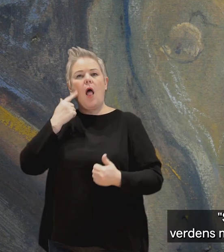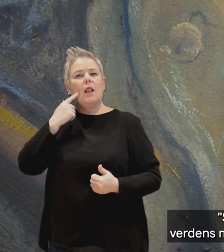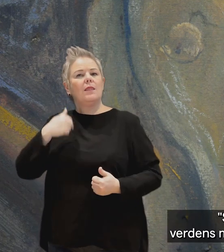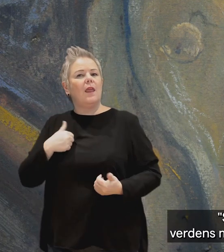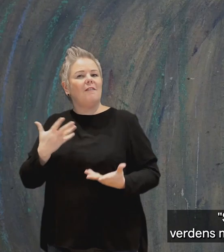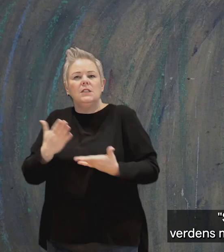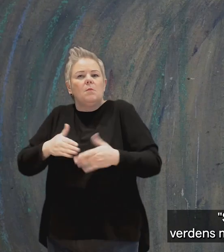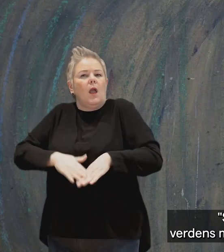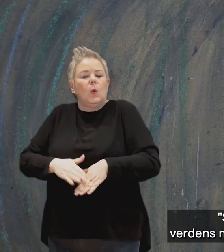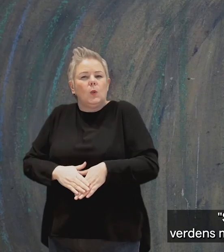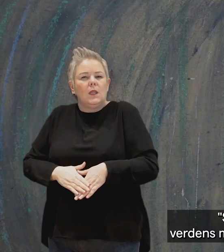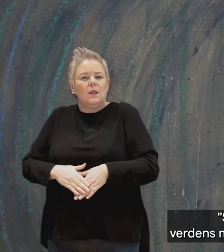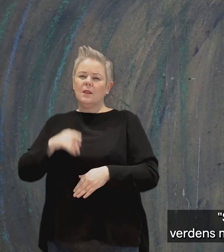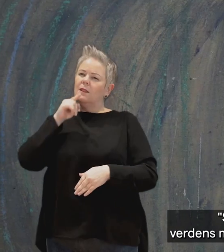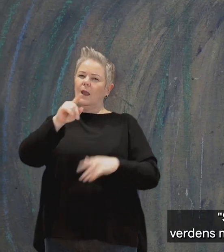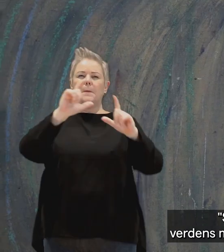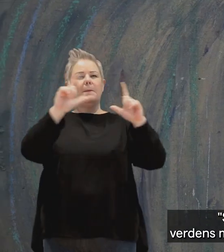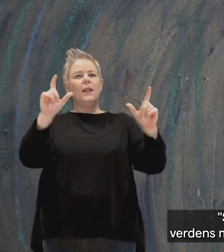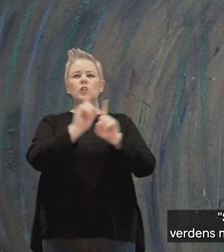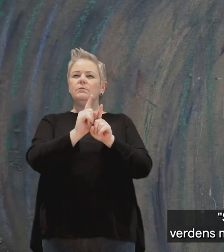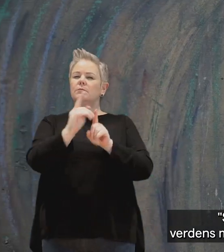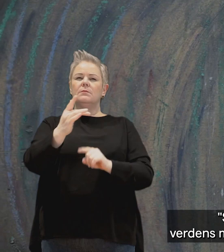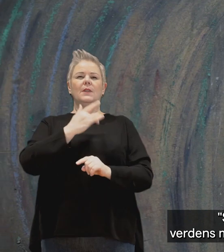"Skrik" er et av verdens mest kjente kunstverk,